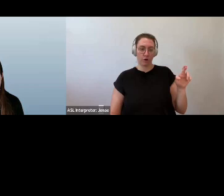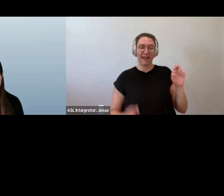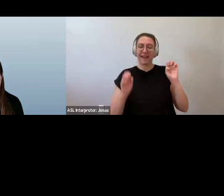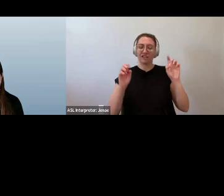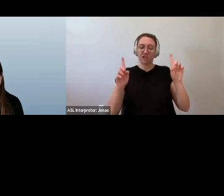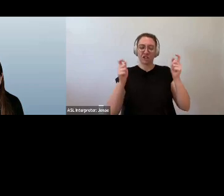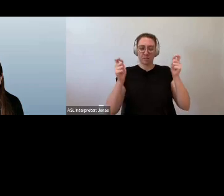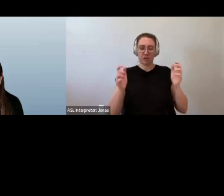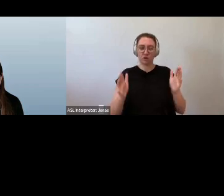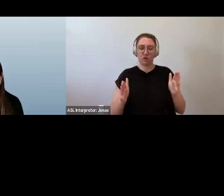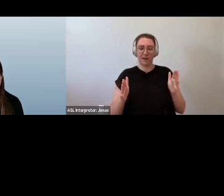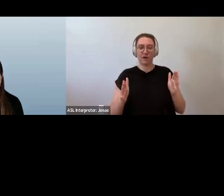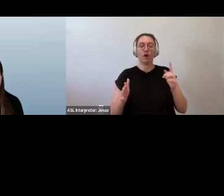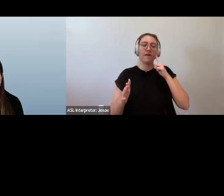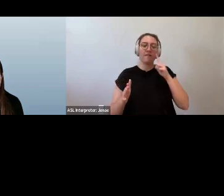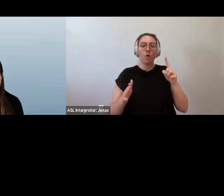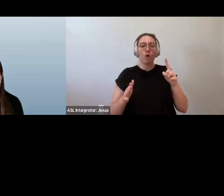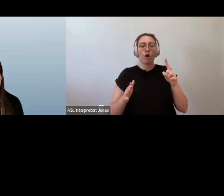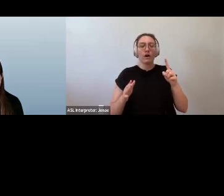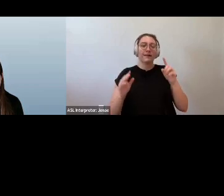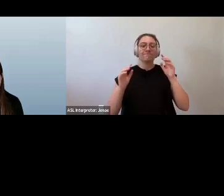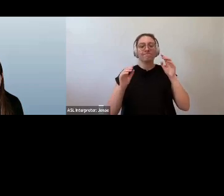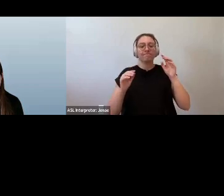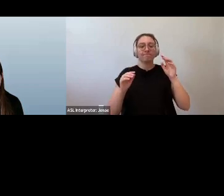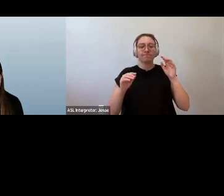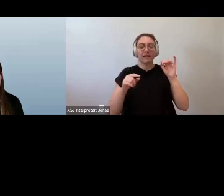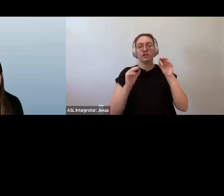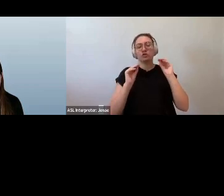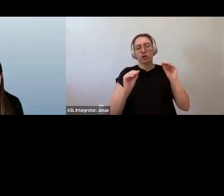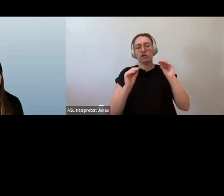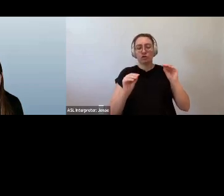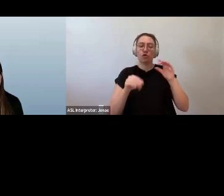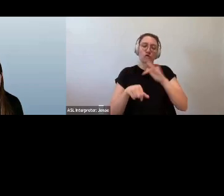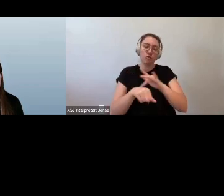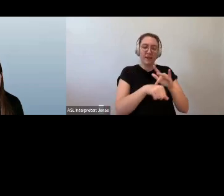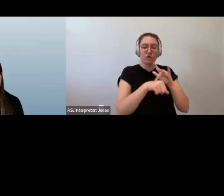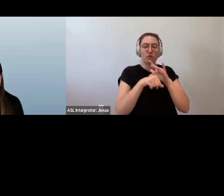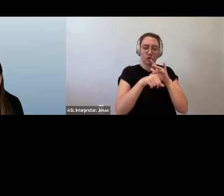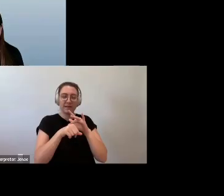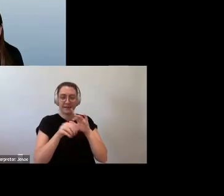División de Marcos Curriculares y Recursos Instruccionales del Departamento de Educación de California. Ella y